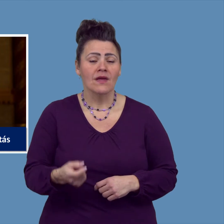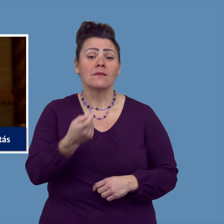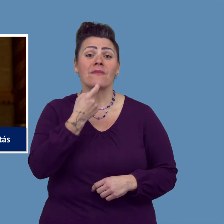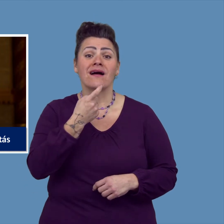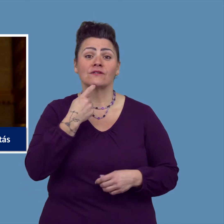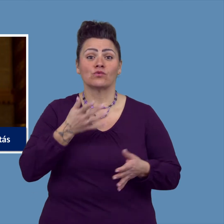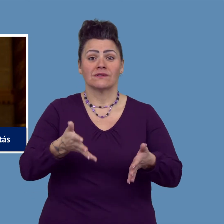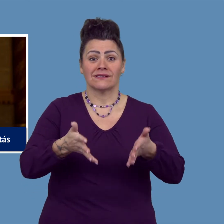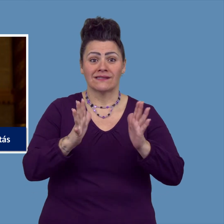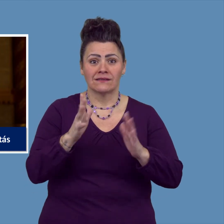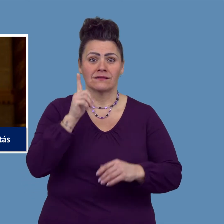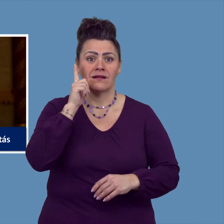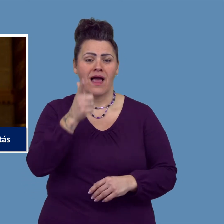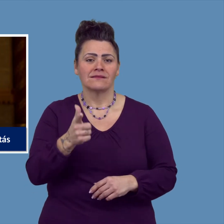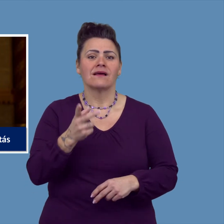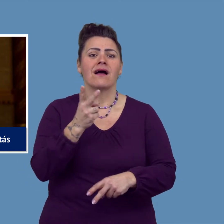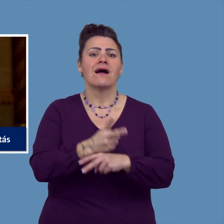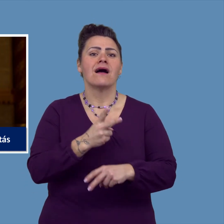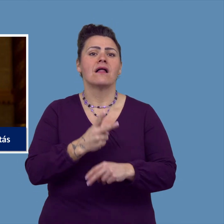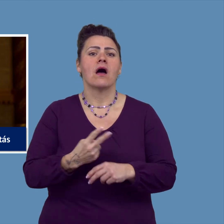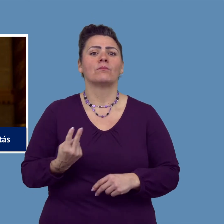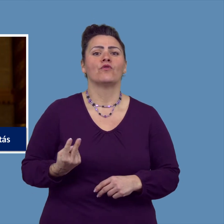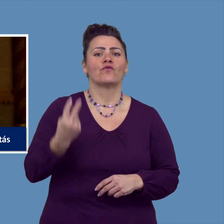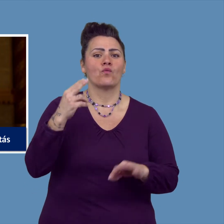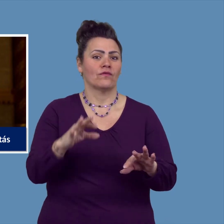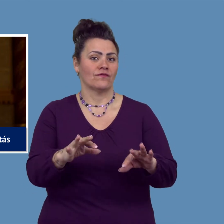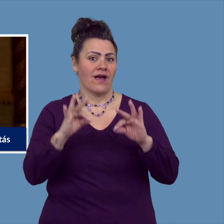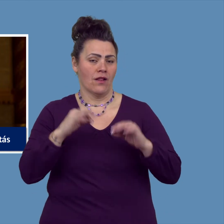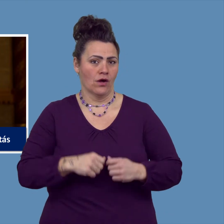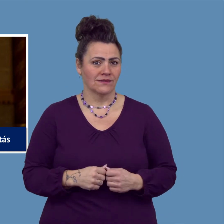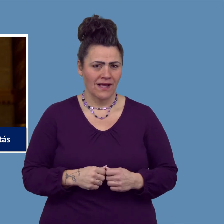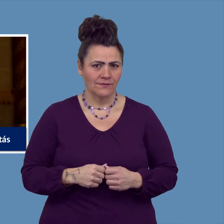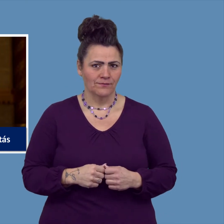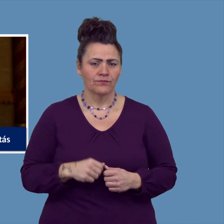Március 10-én lesz az államfőválasztás.